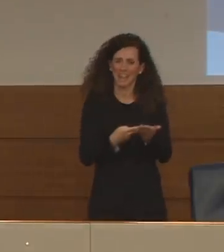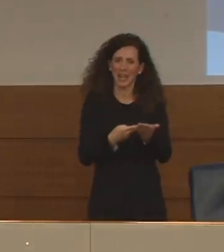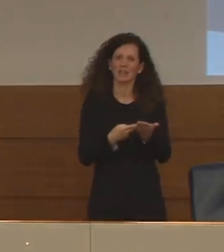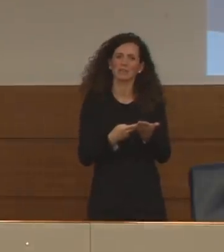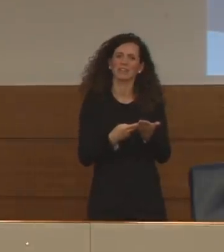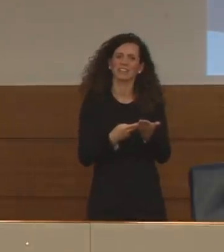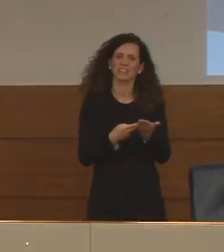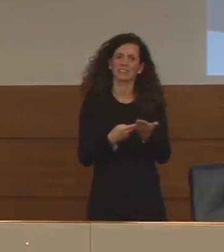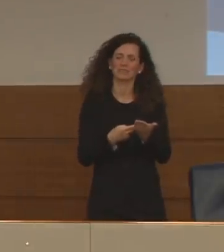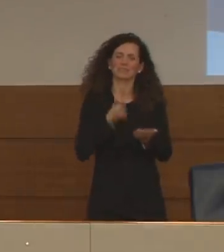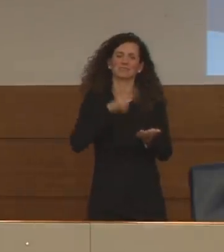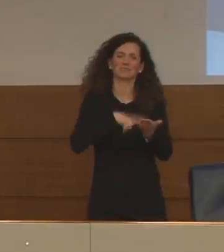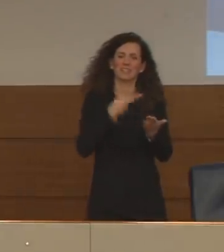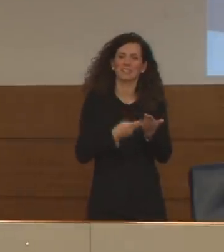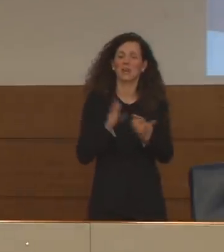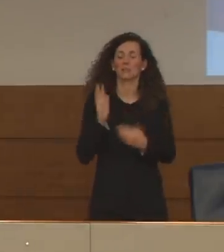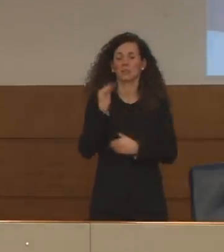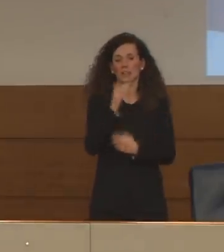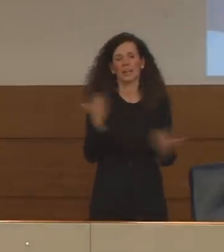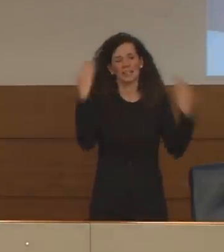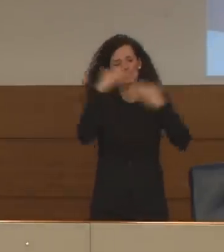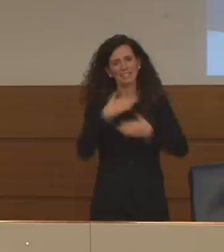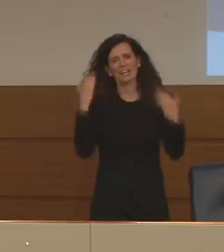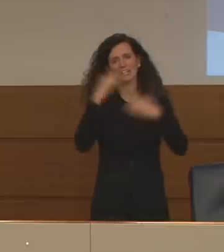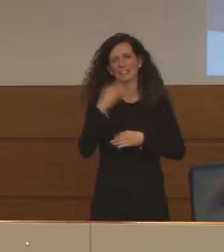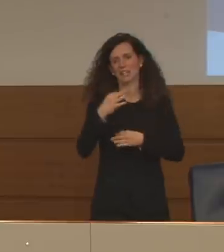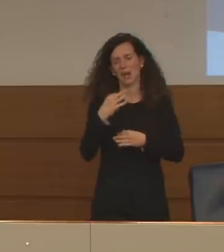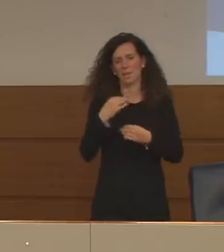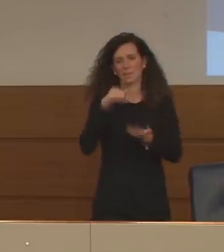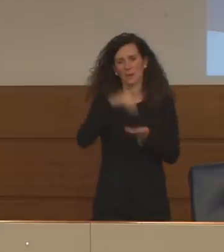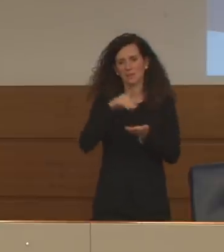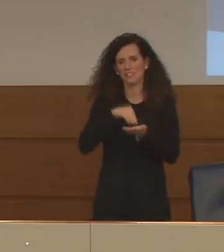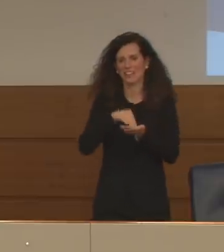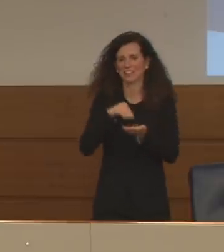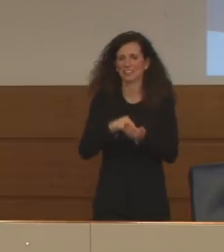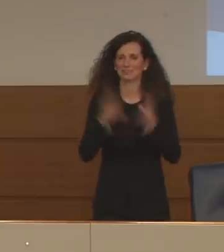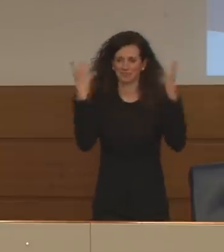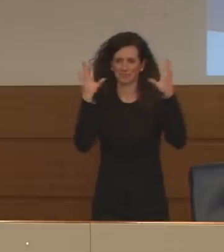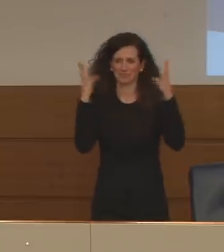ci accompagna tutte le sere in questo nostro lavoro.